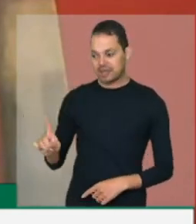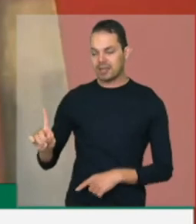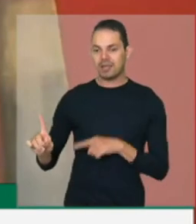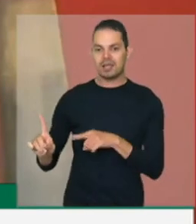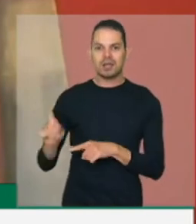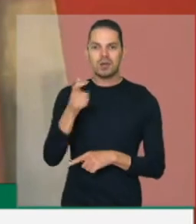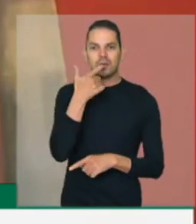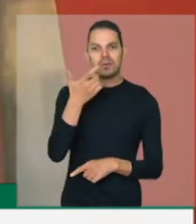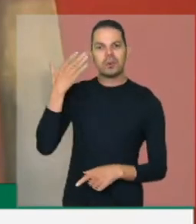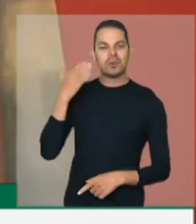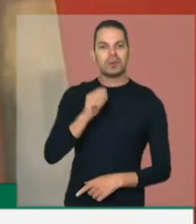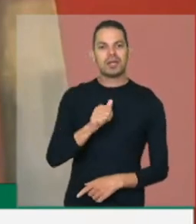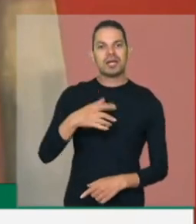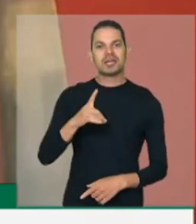TEMOS COMO FALOU HÁ POUCO O LÍDER ANDRÉ FIGUEIREDO MAIS